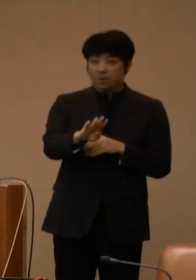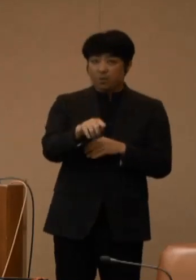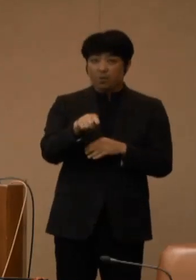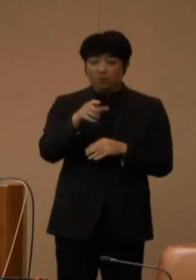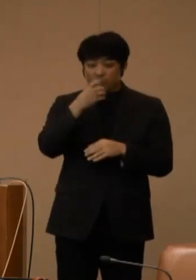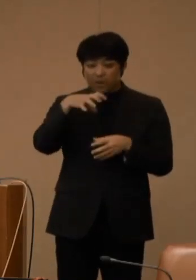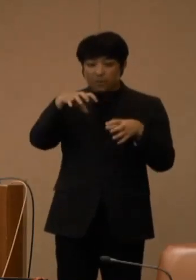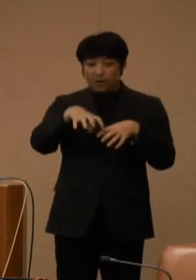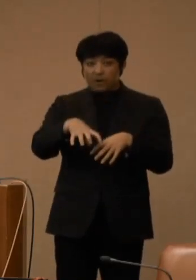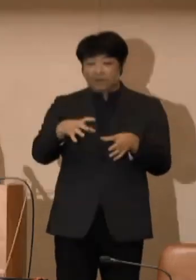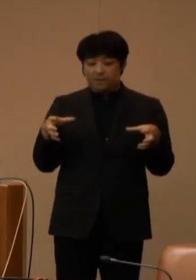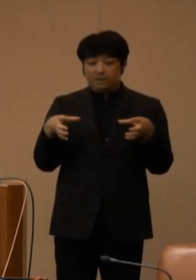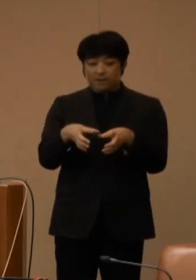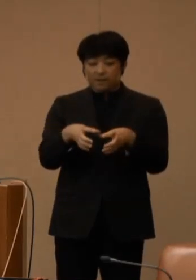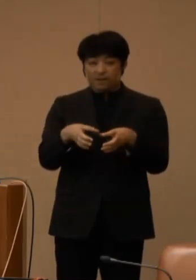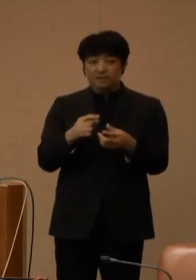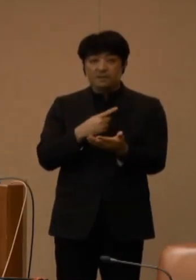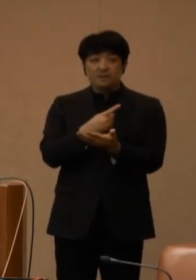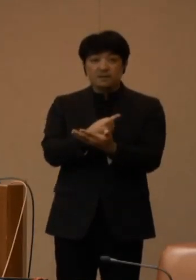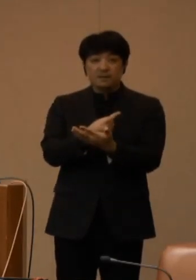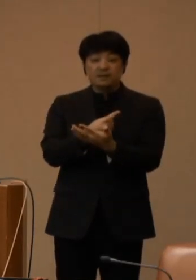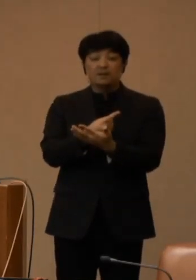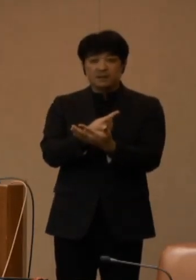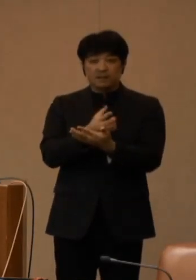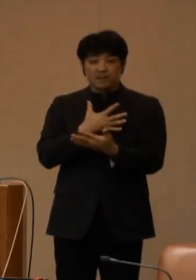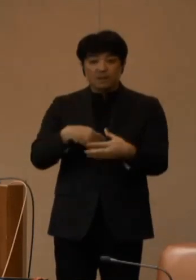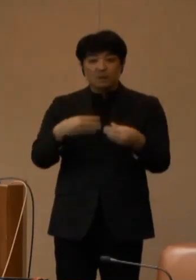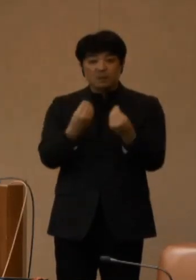体調不良時の式典への参加、および